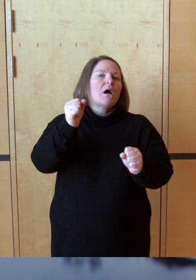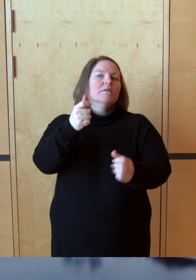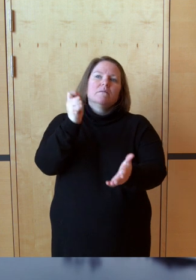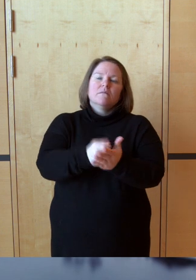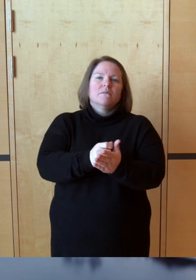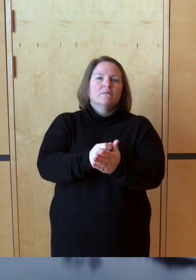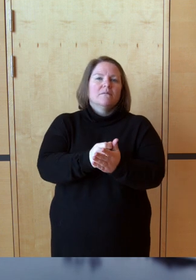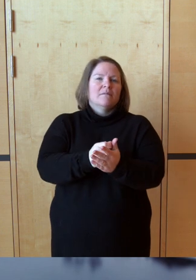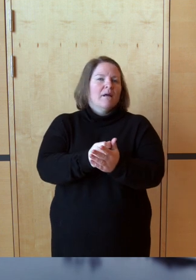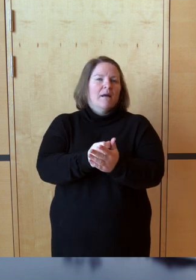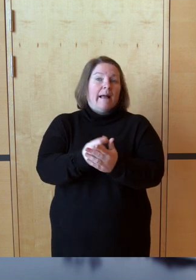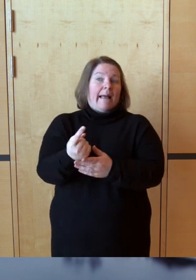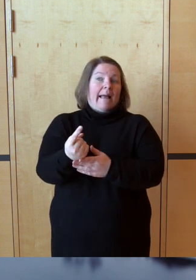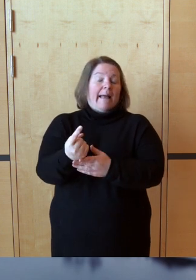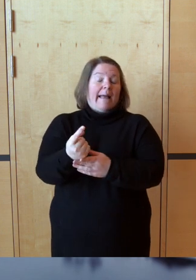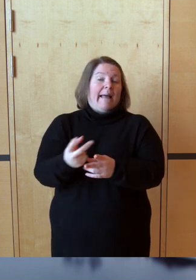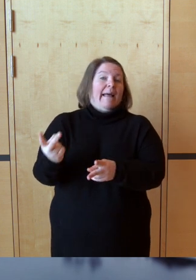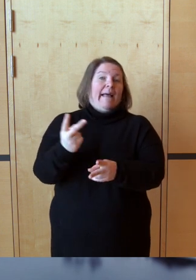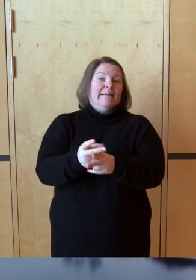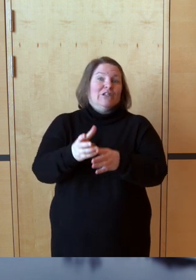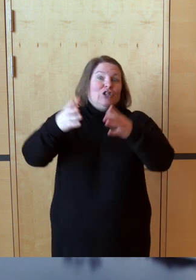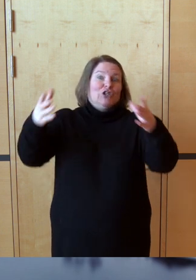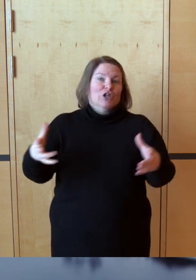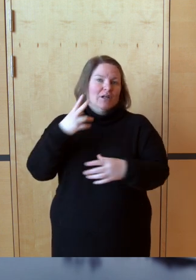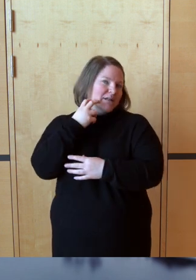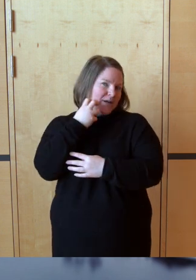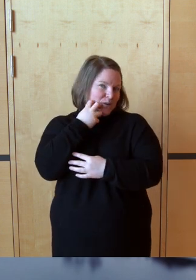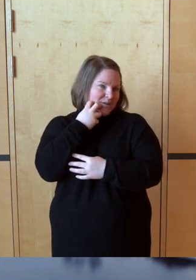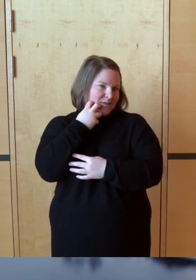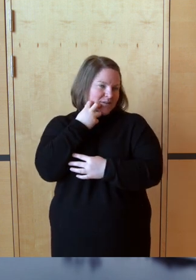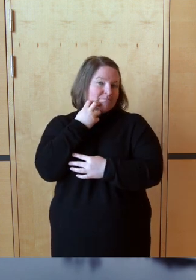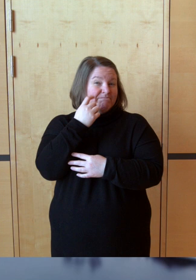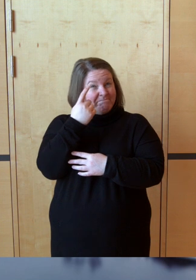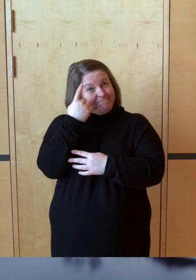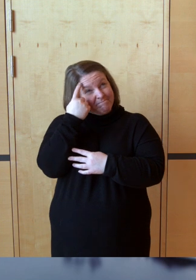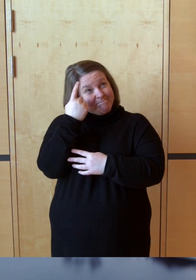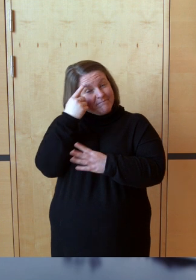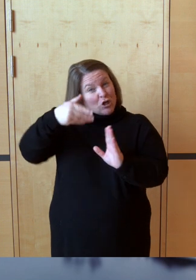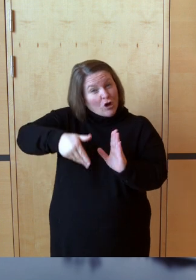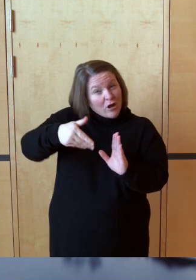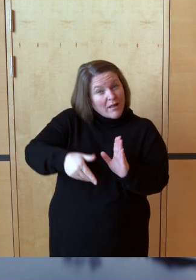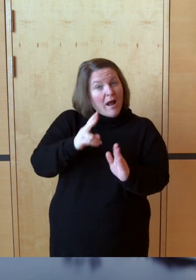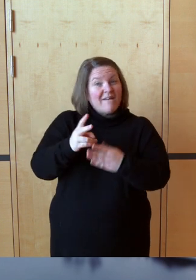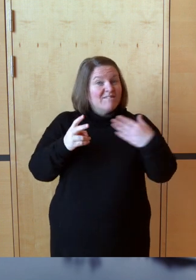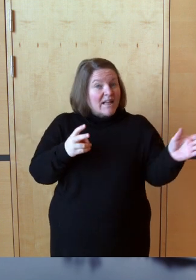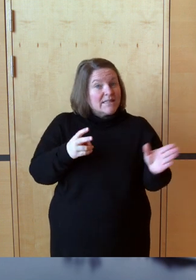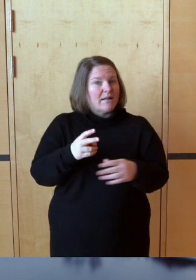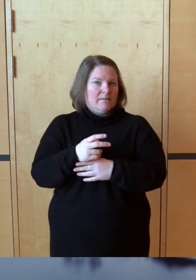Stöde stations anläggning kommun Och då är det Fritid söder om Skellefteå eller väster om Skellefteå Stopp